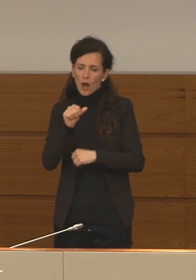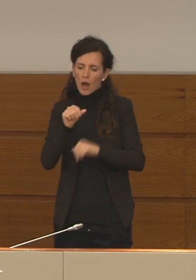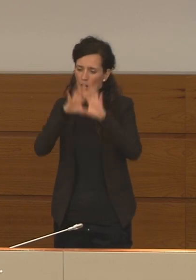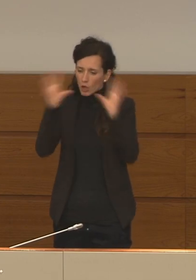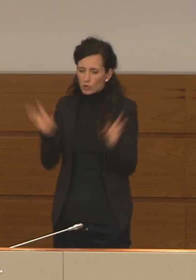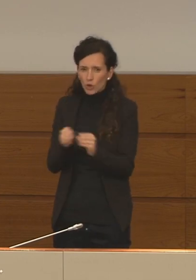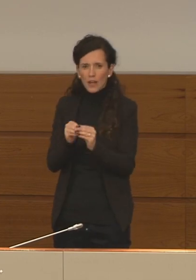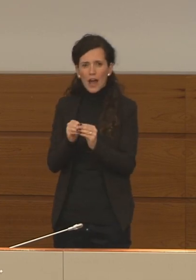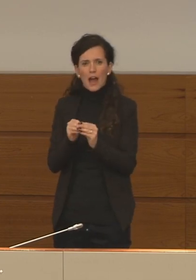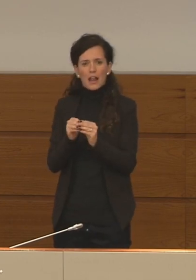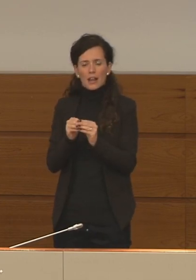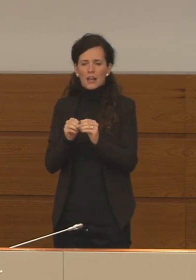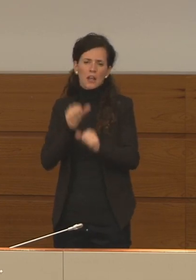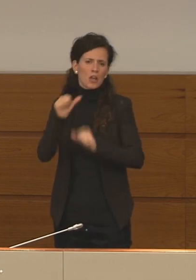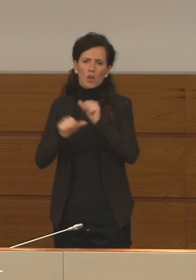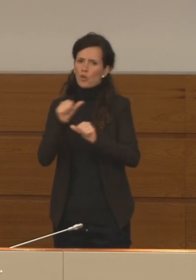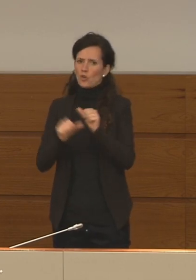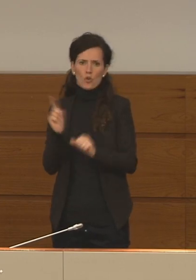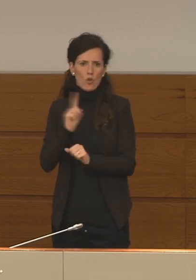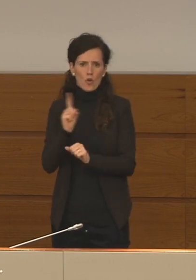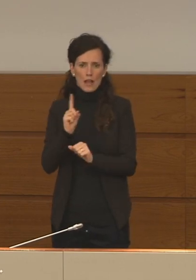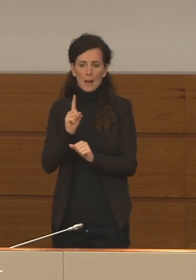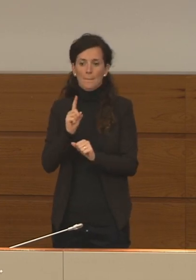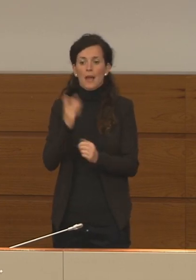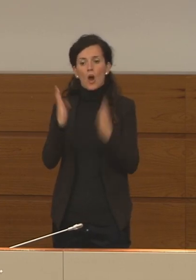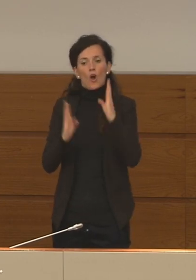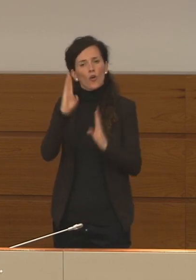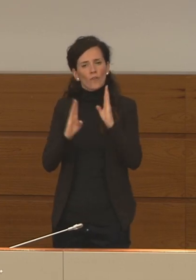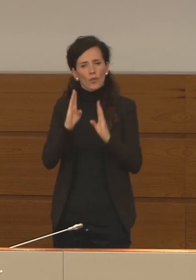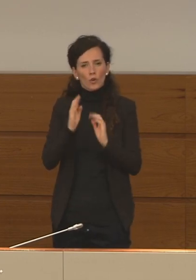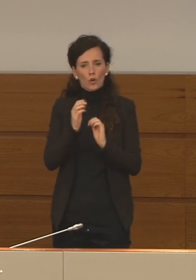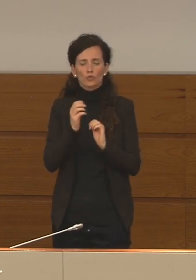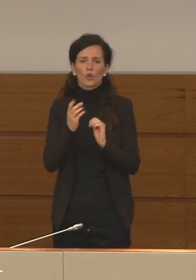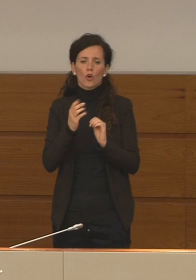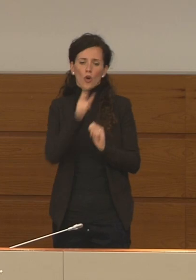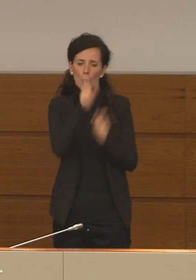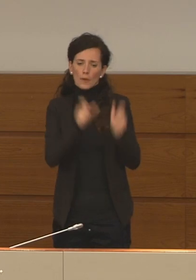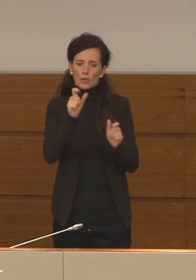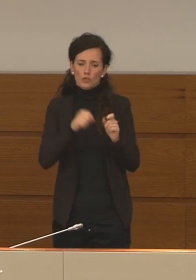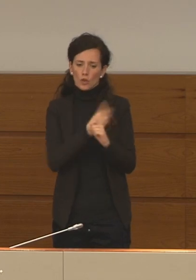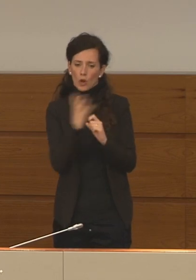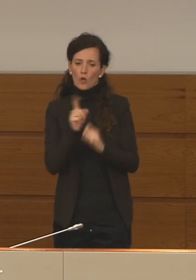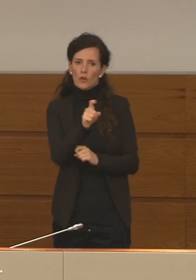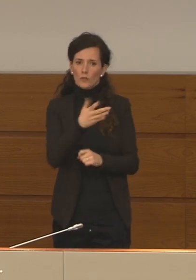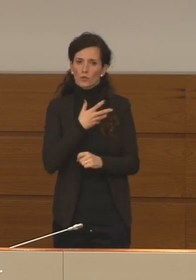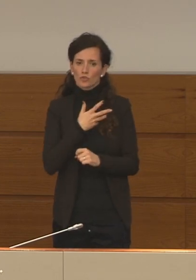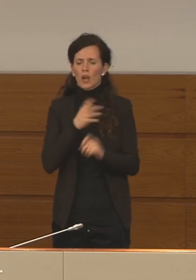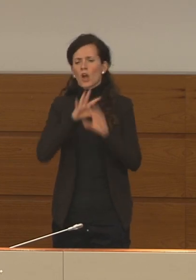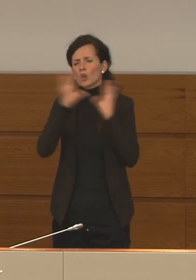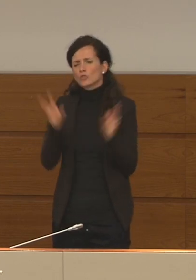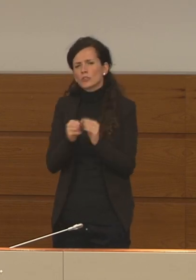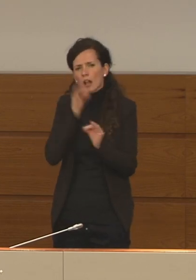persone che sono attualmente positive, siamo al 10% del totale.